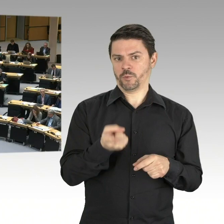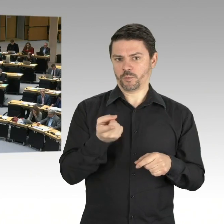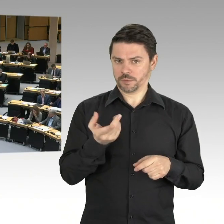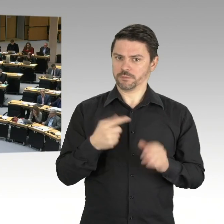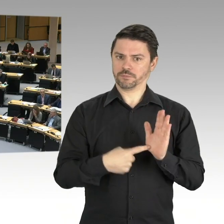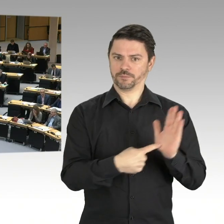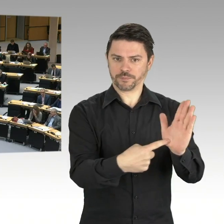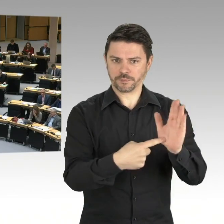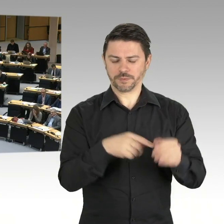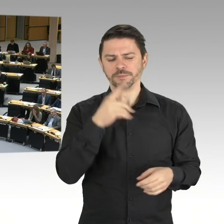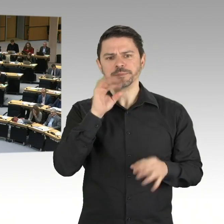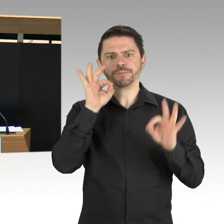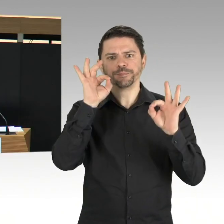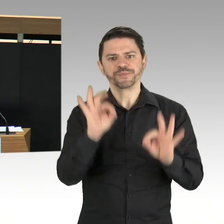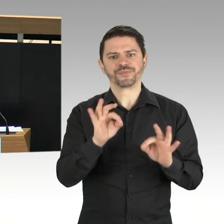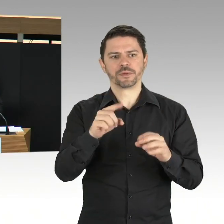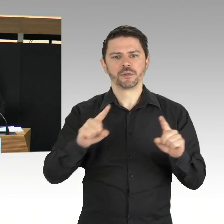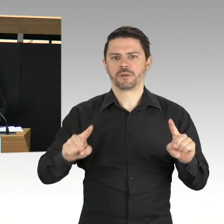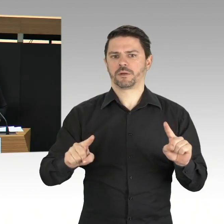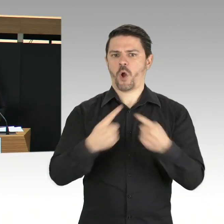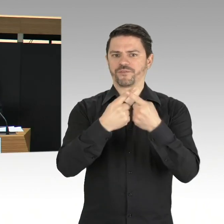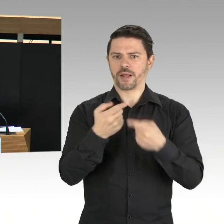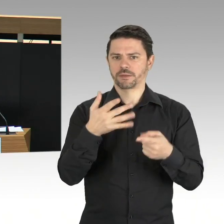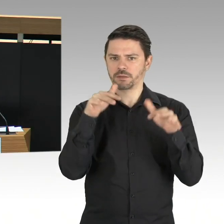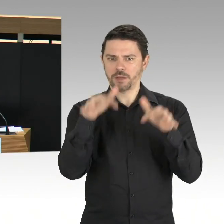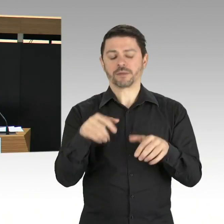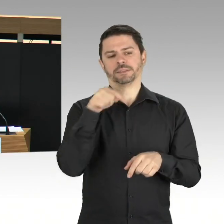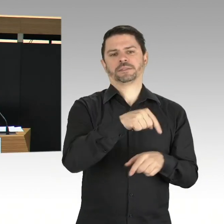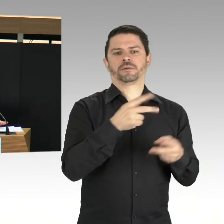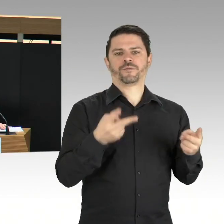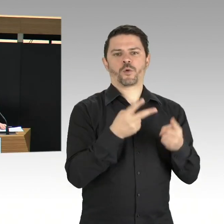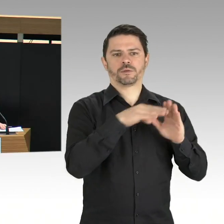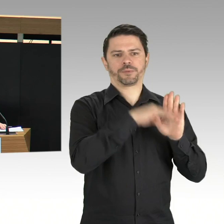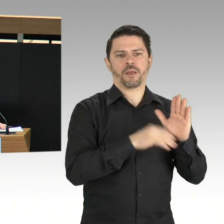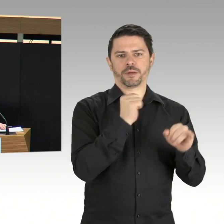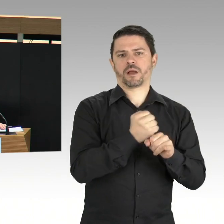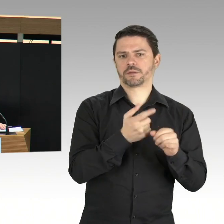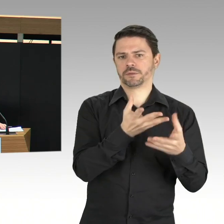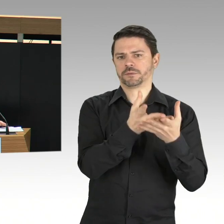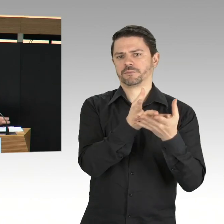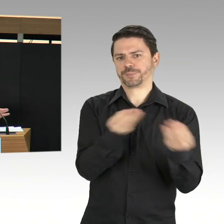Und natürlich werden wir die Atempause